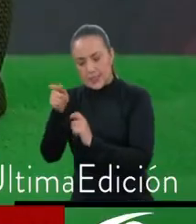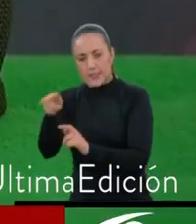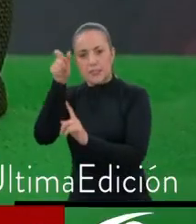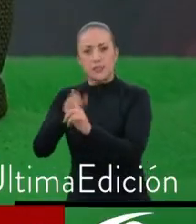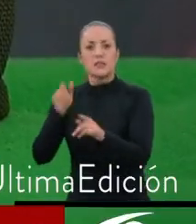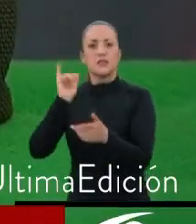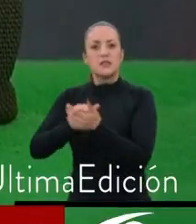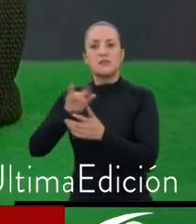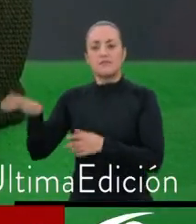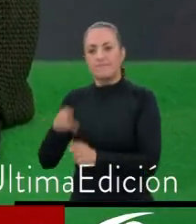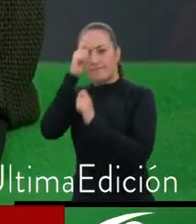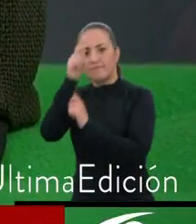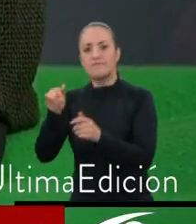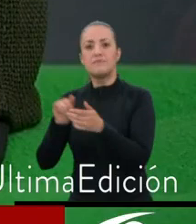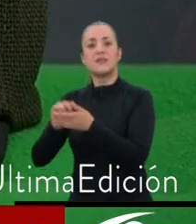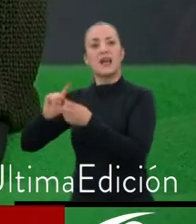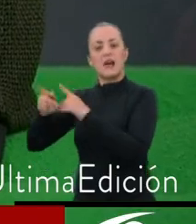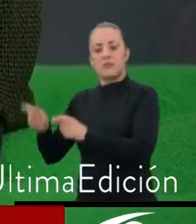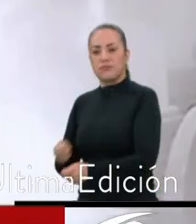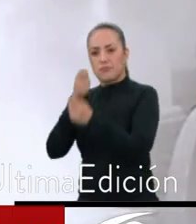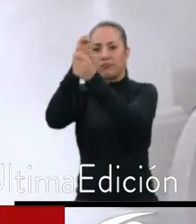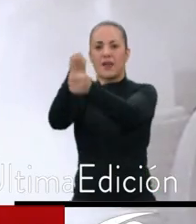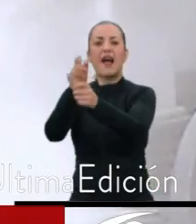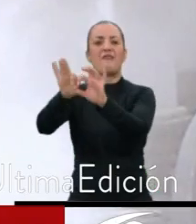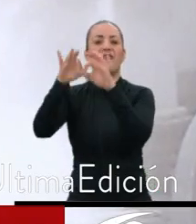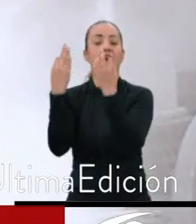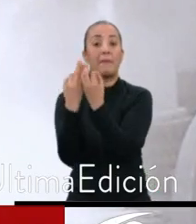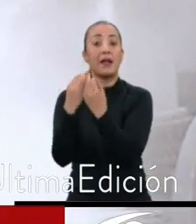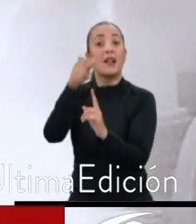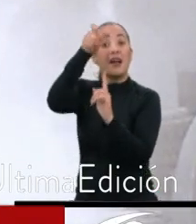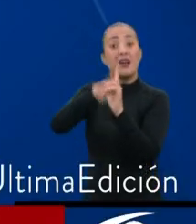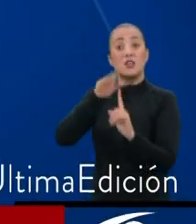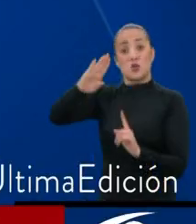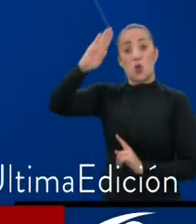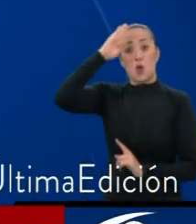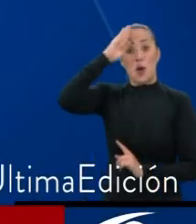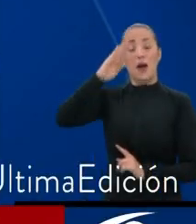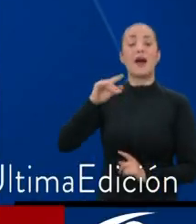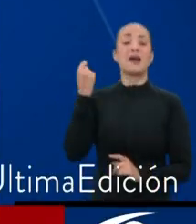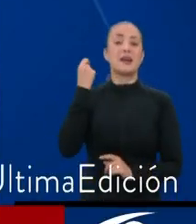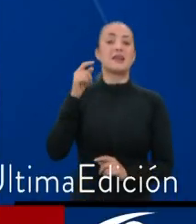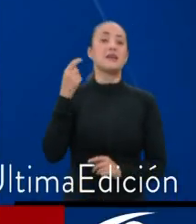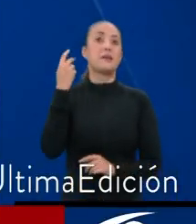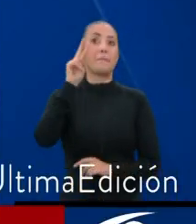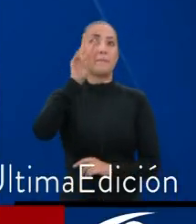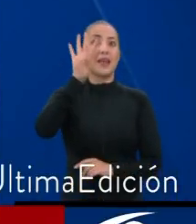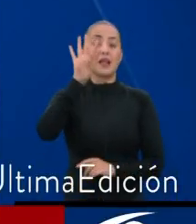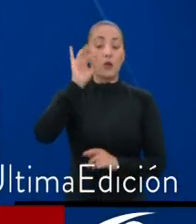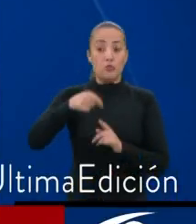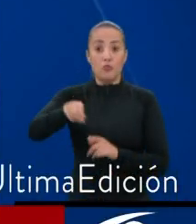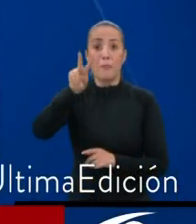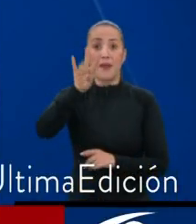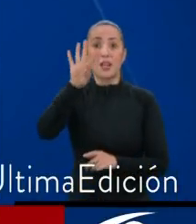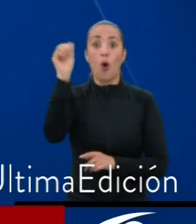vecinos, amigos y compañeros del uniformado honrar su memoria con una calle de honor donde sus